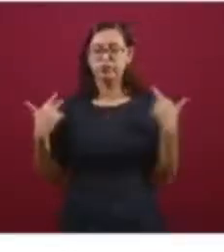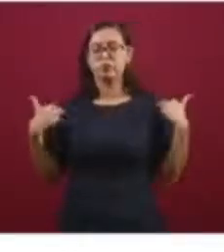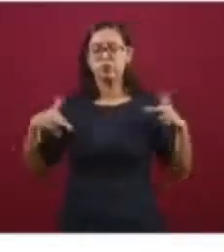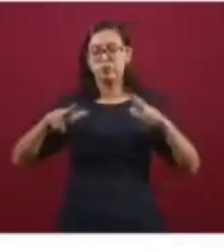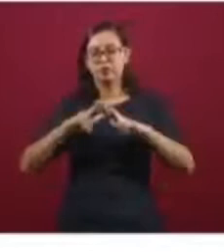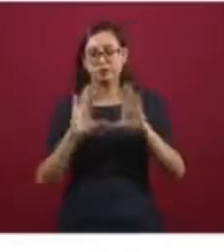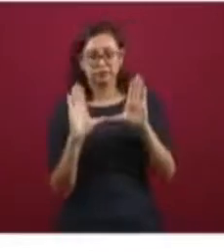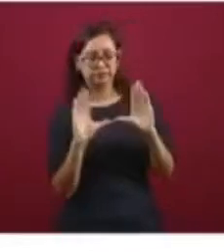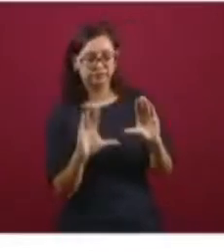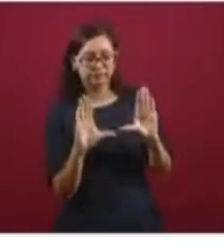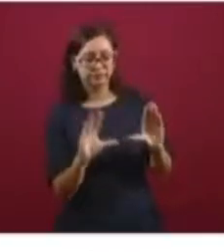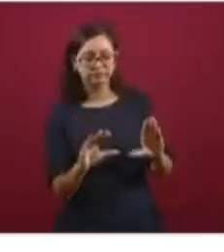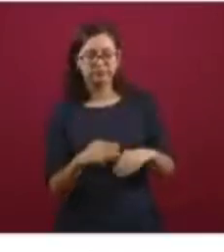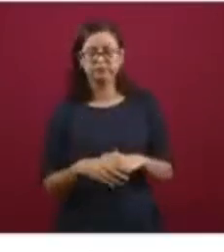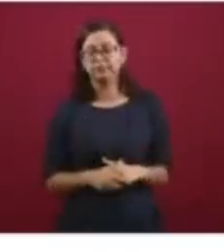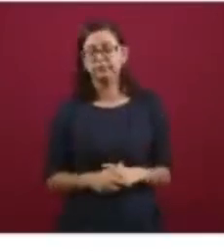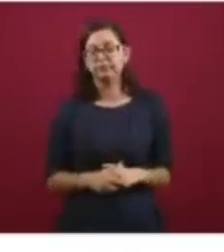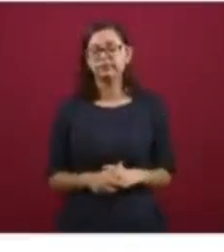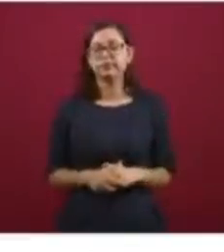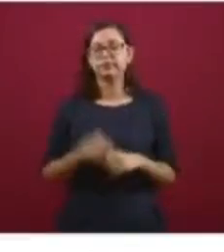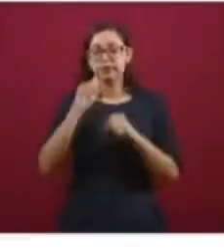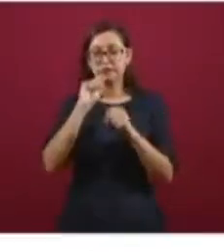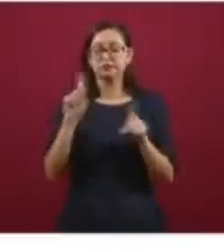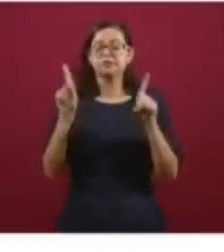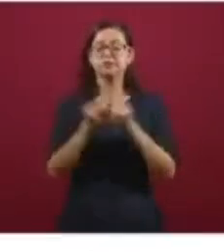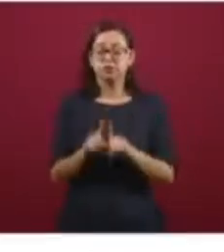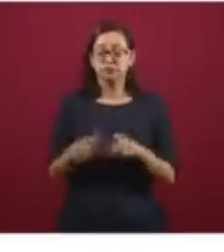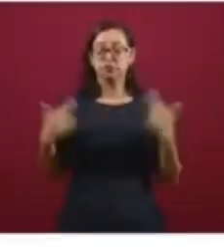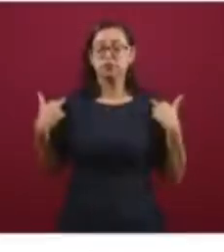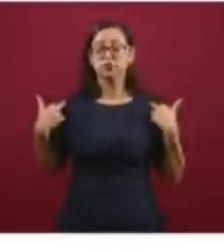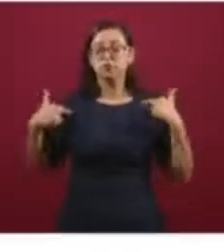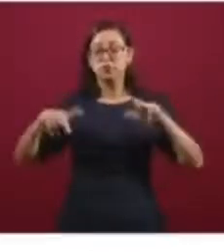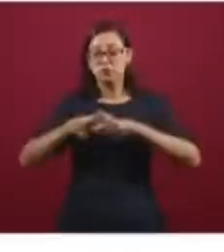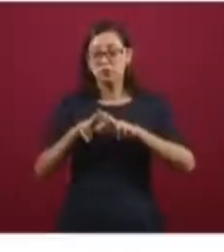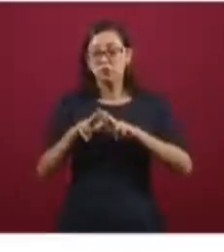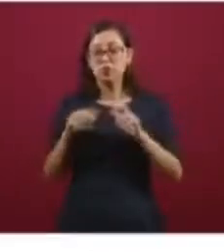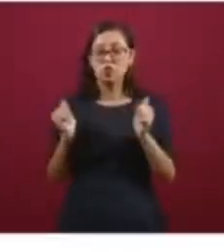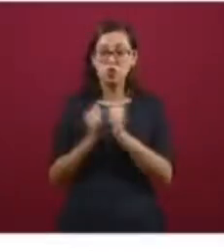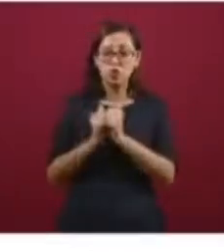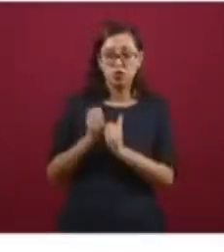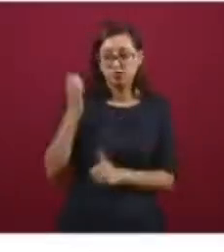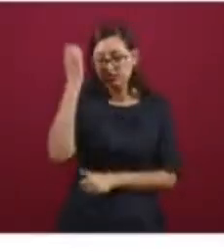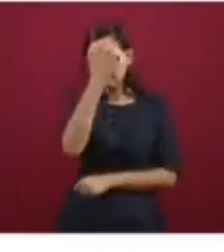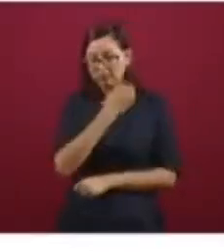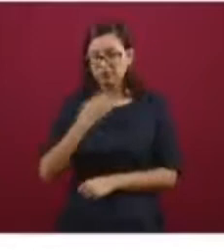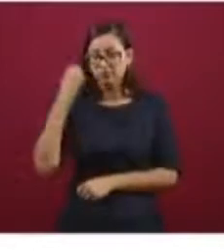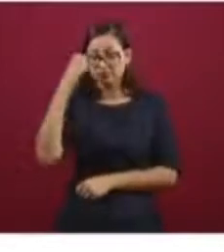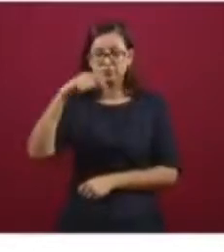También hay otro curso de instructor evaluador que ese se realiza aquí en Constituyentes;